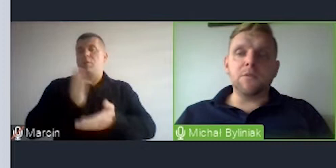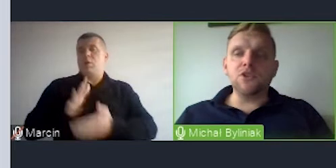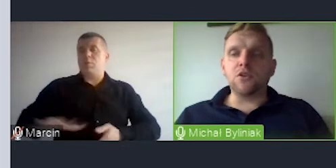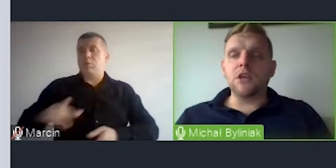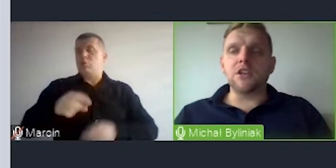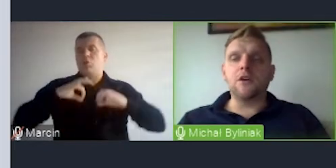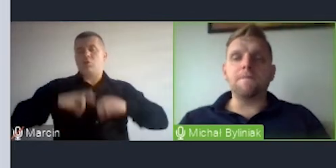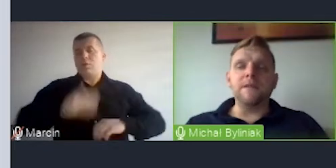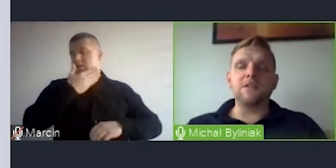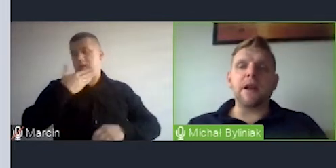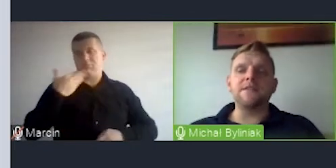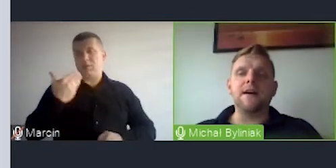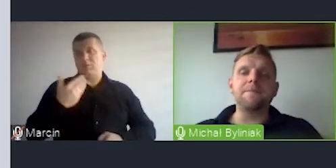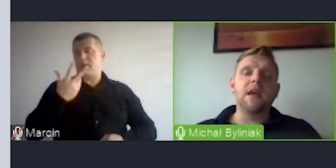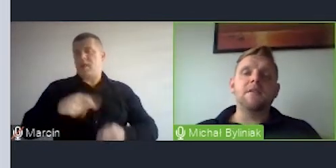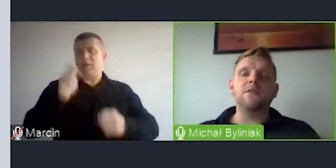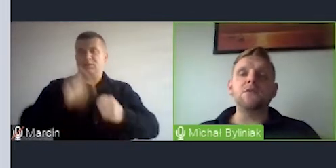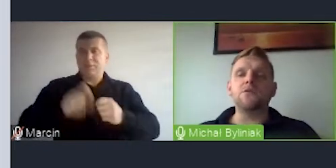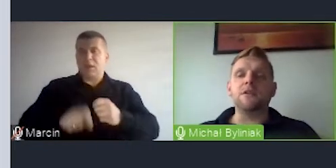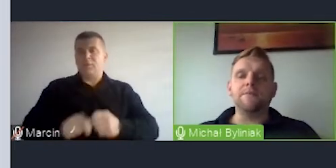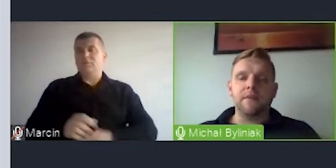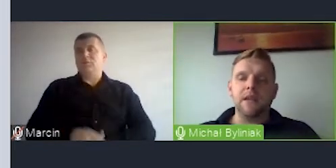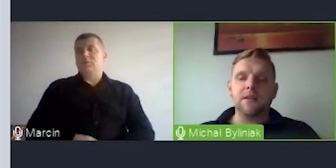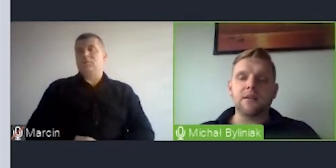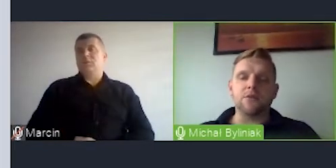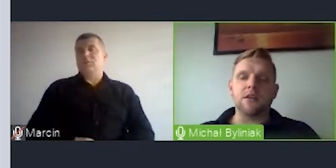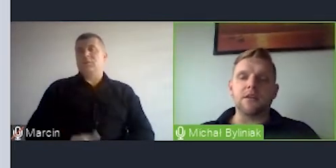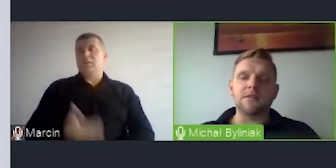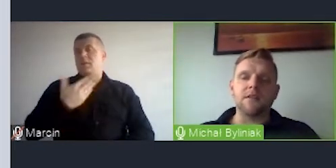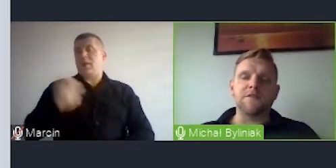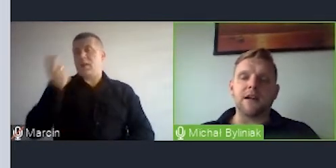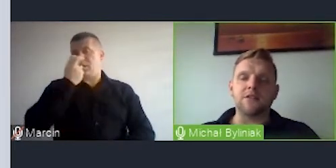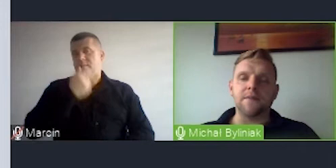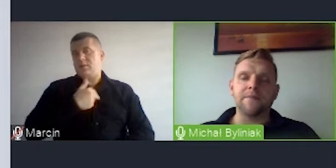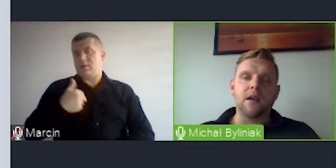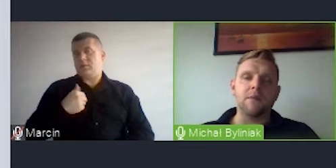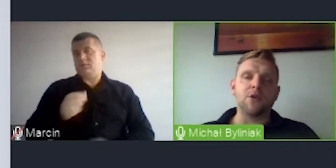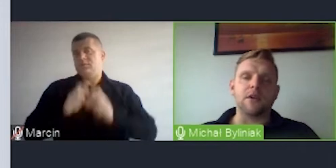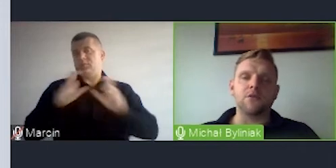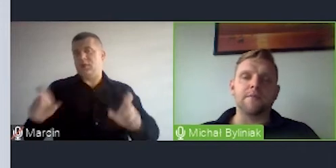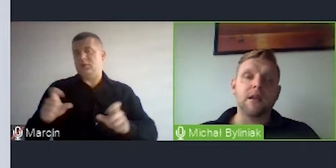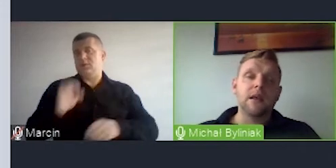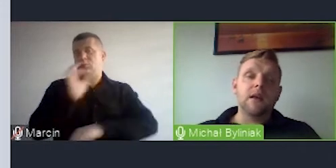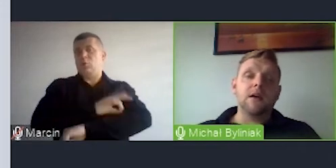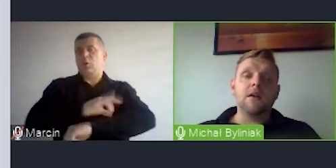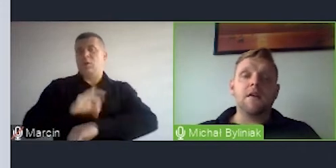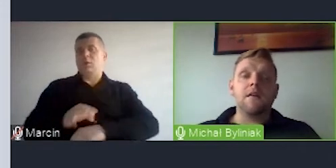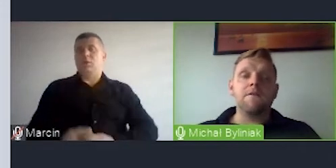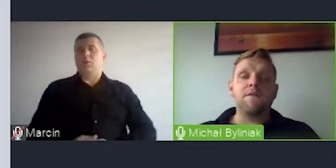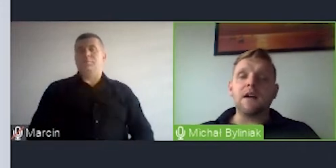Nie monitoruje się go, nie sprawdza, w związku z tym nie interesuje nas w trakcie projektu.